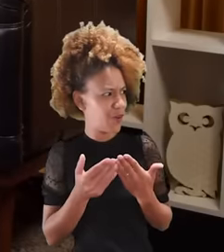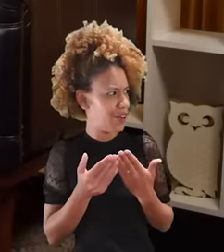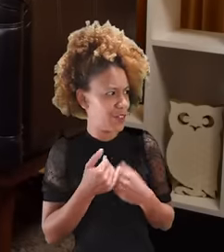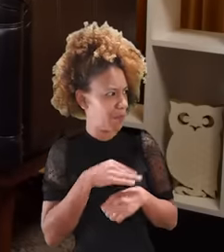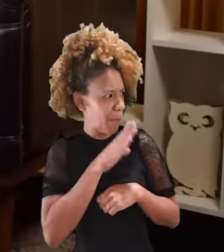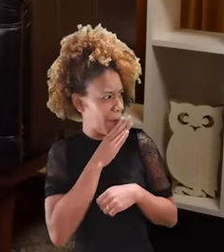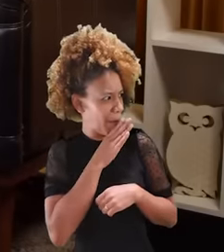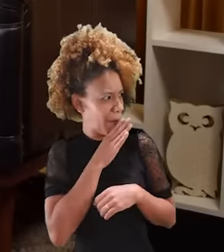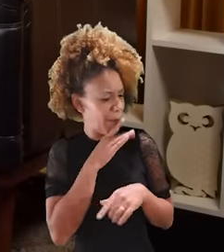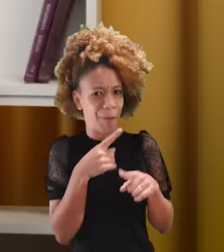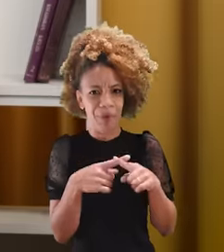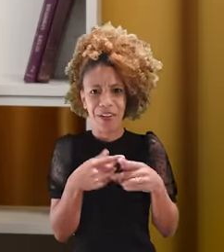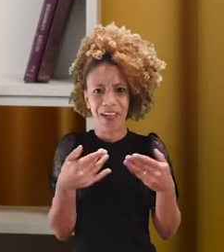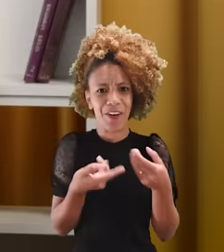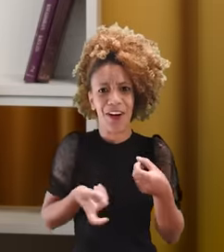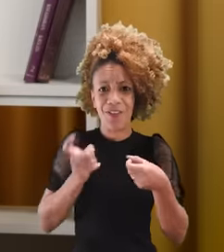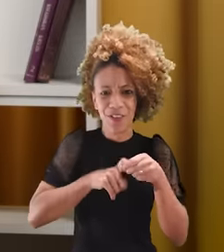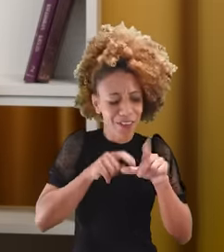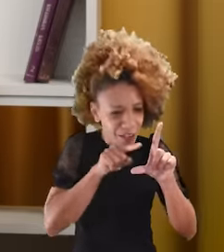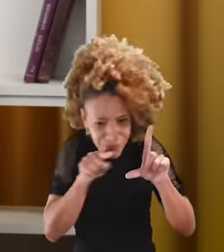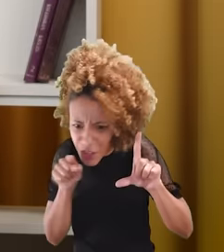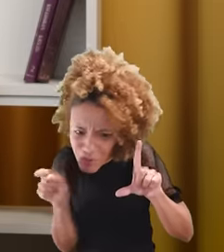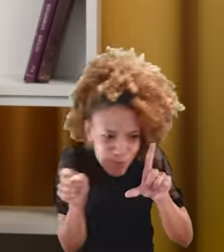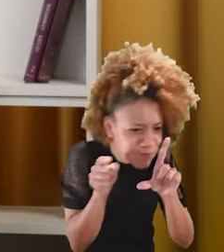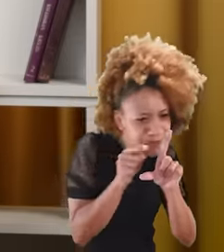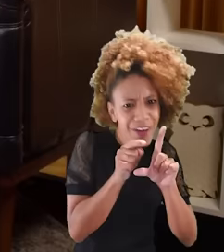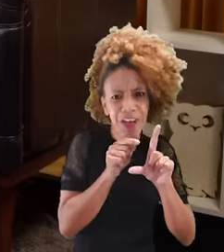porque agora você vai fazer as pessoas voltarem no vídeo de um arroto que elas não tinham percebido o